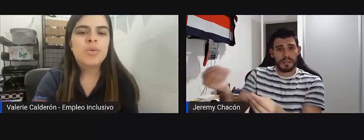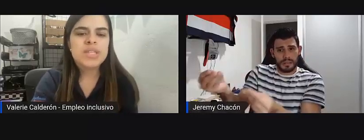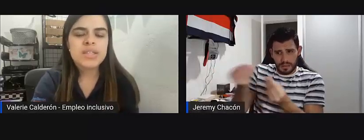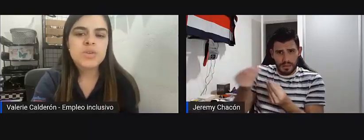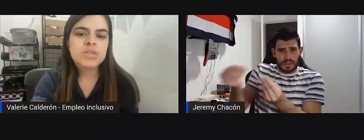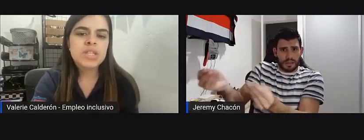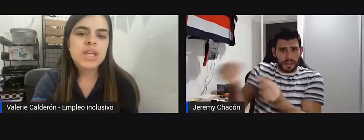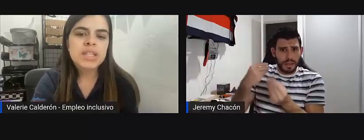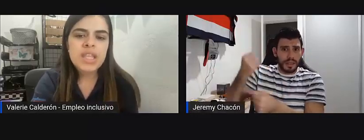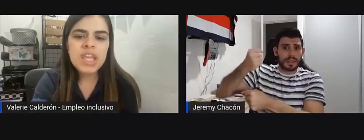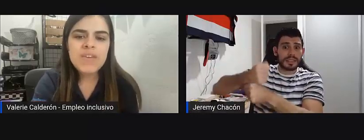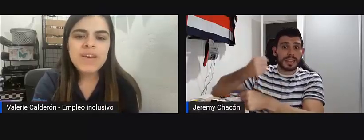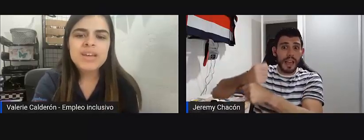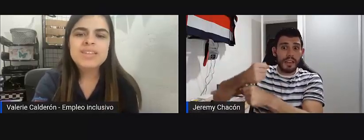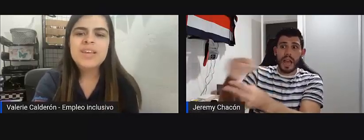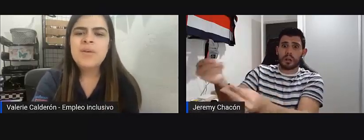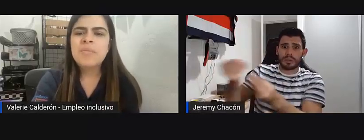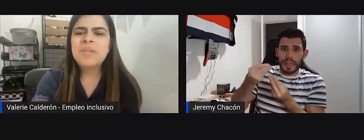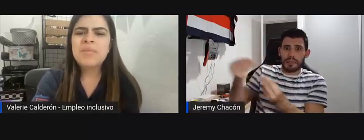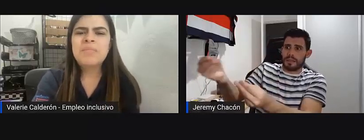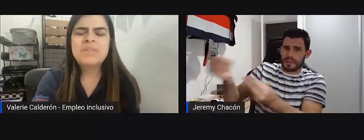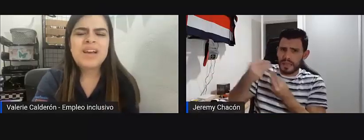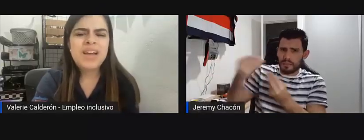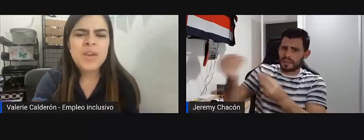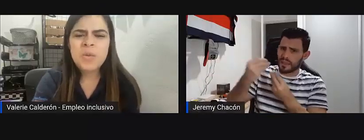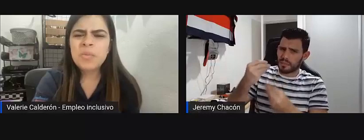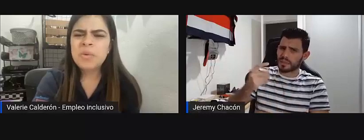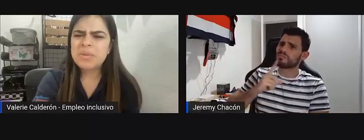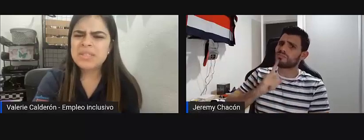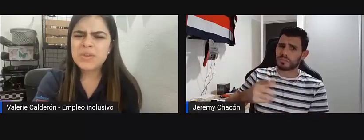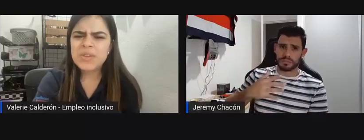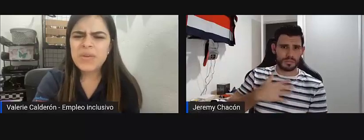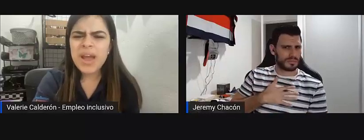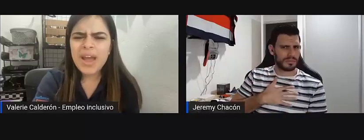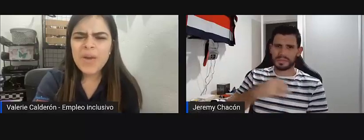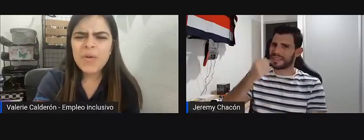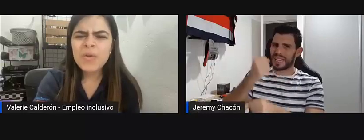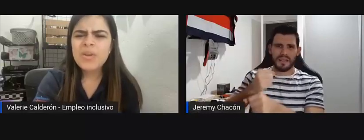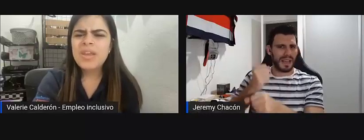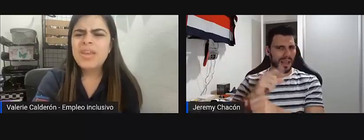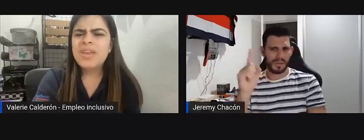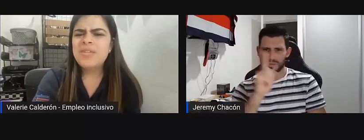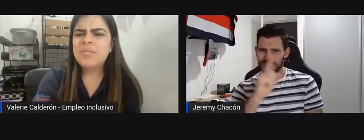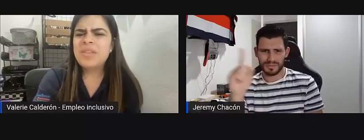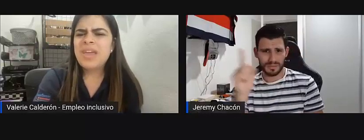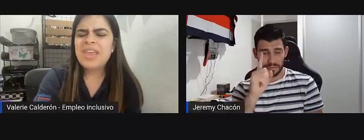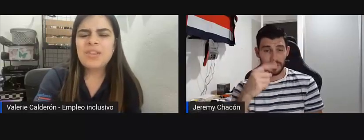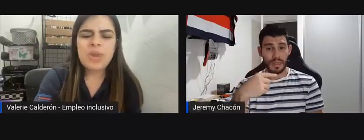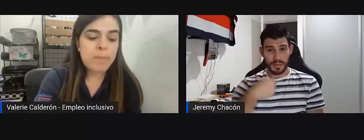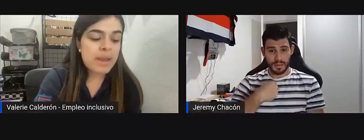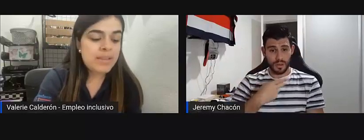como ciertas cosas negativas verdad me empezaban a dar como demasiado trabajo verdad y que no era